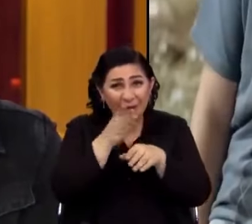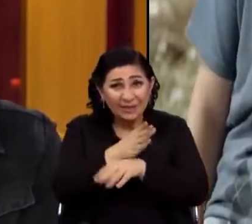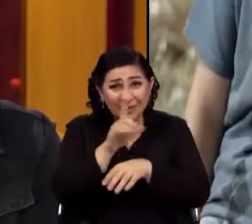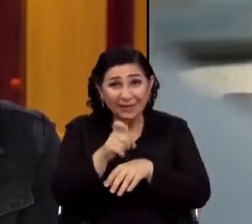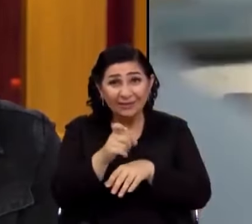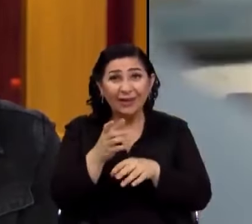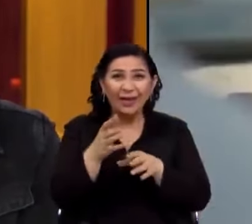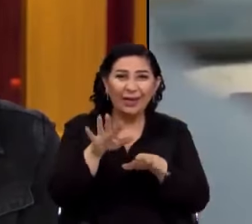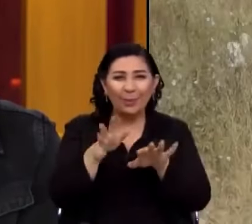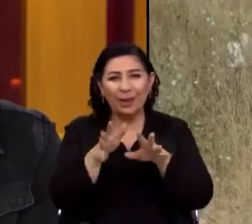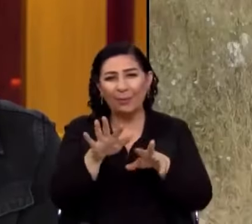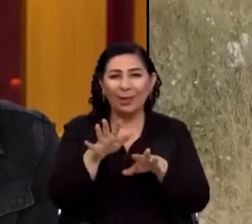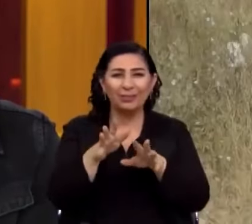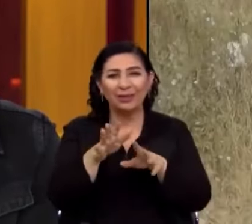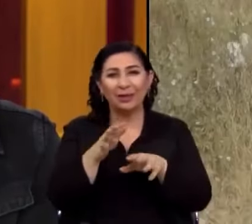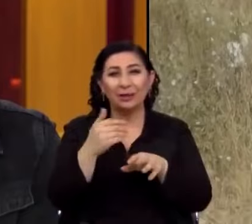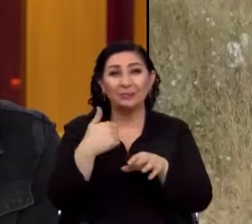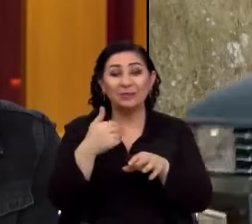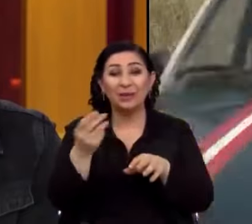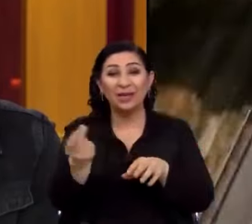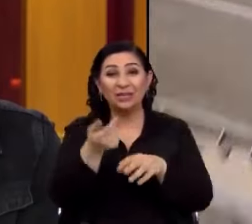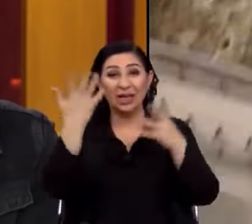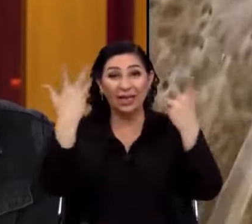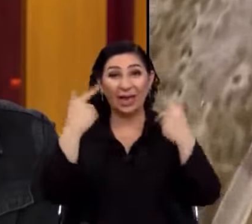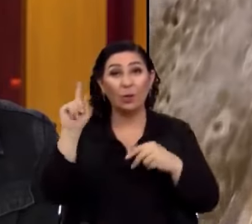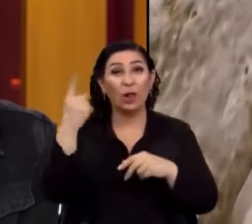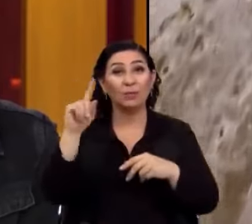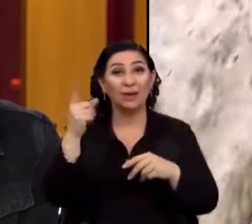ya hemen hemen o kadar bizim Kaçak yenerin yönetmeni çekti İnci balabanoğlu